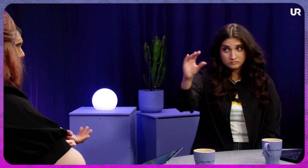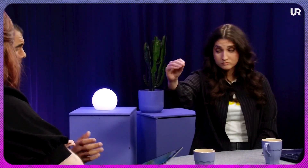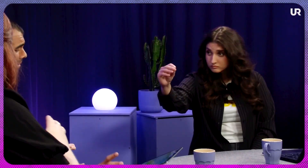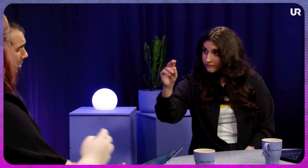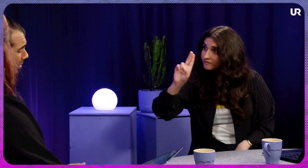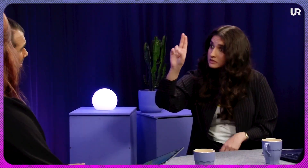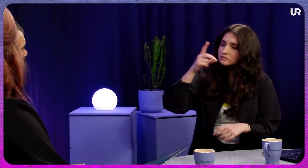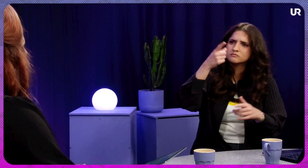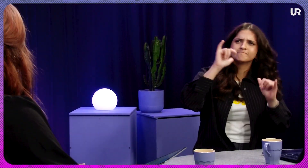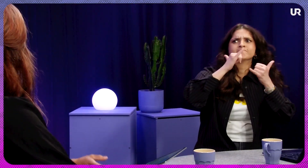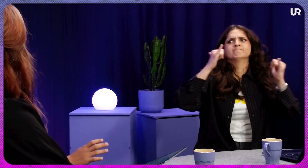Josephine: Är det på gång?